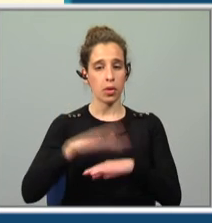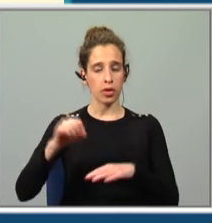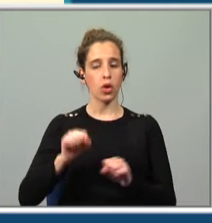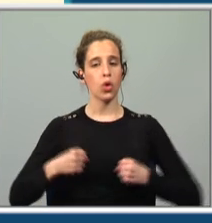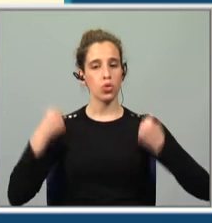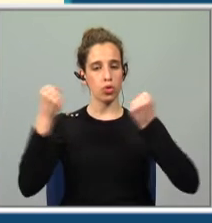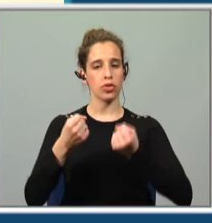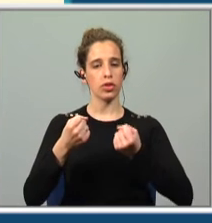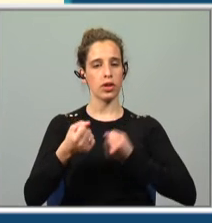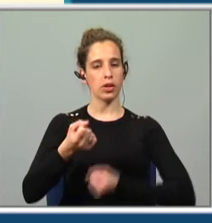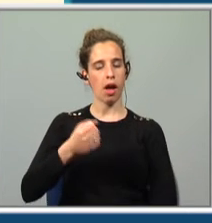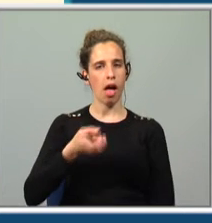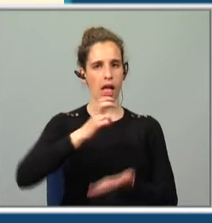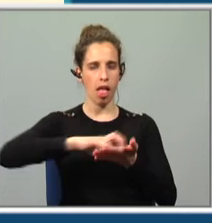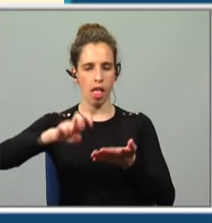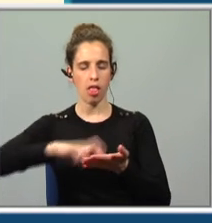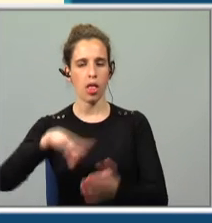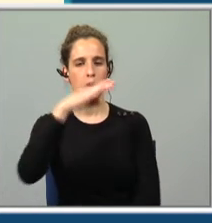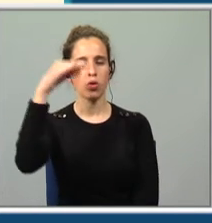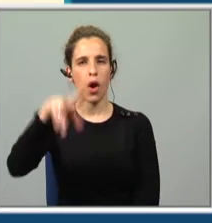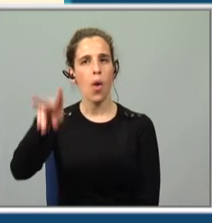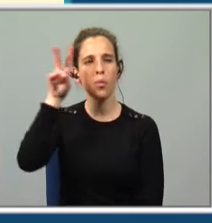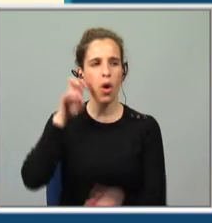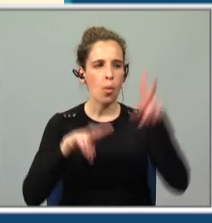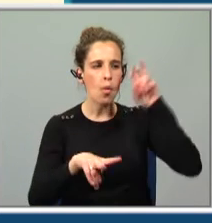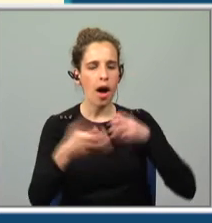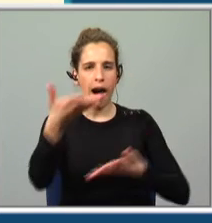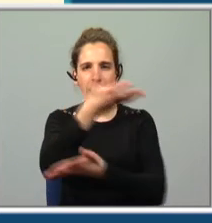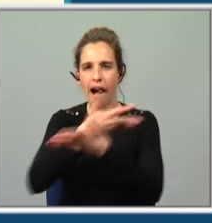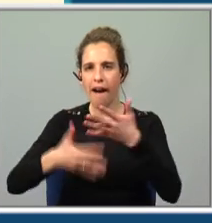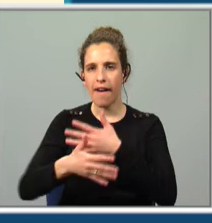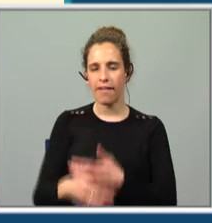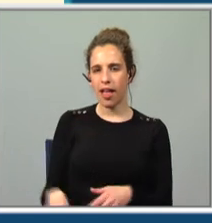conseguia mover-se no meio dos adultos e ouvir conversas de forma discreta até 可以在成年人之間移動謹慎地聽談話直到